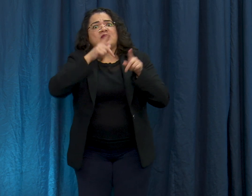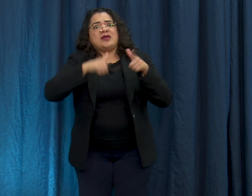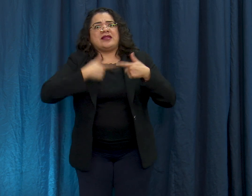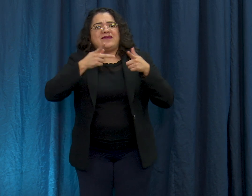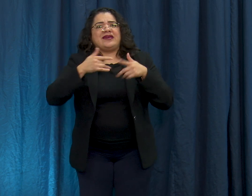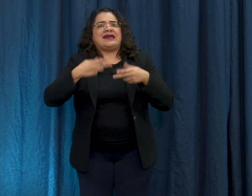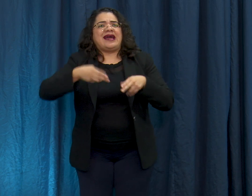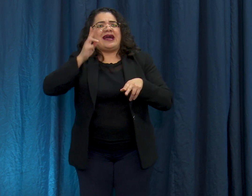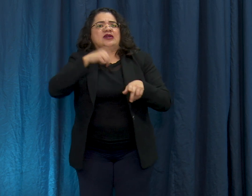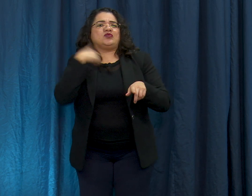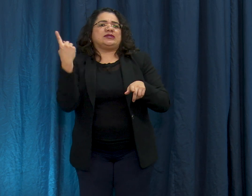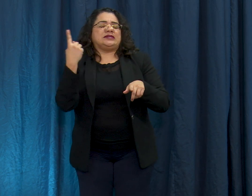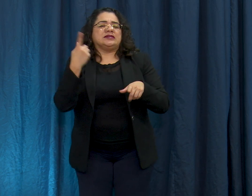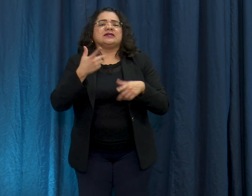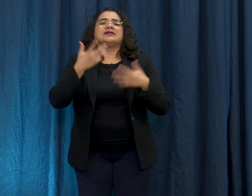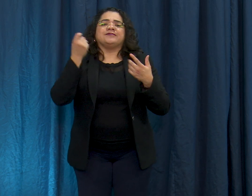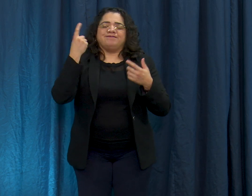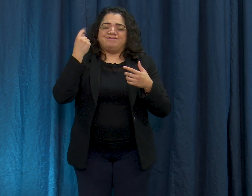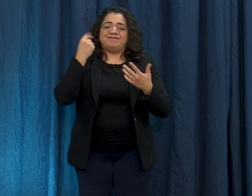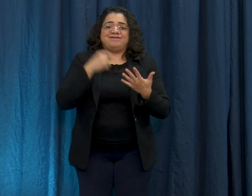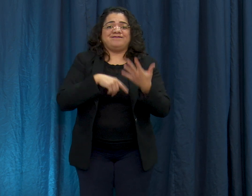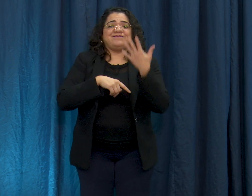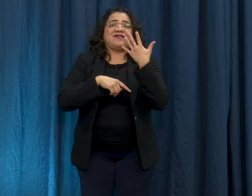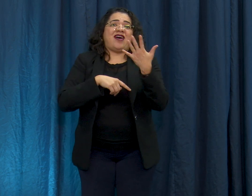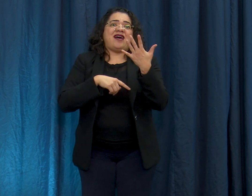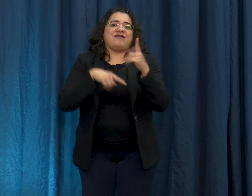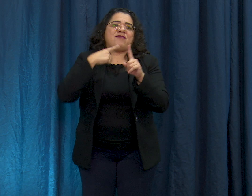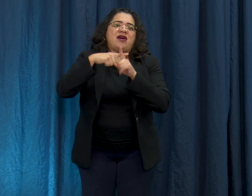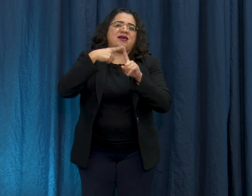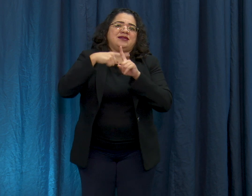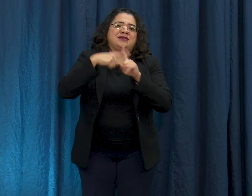Centro's an tenido personas las cuales salir on positive as Conca Verdes in